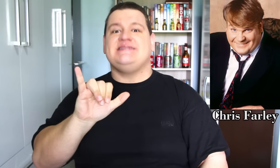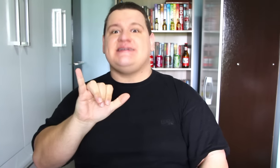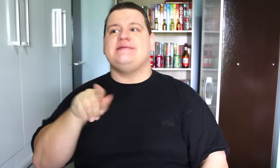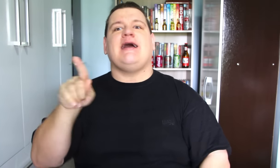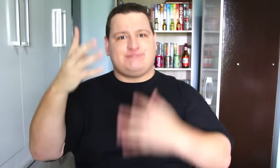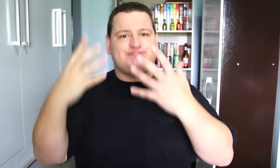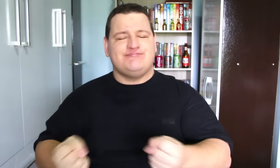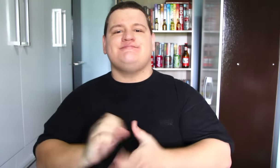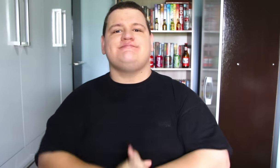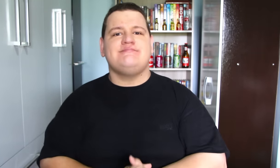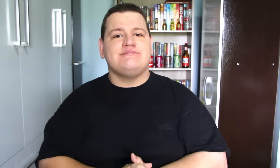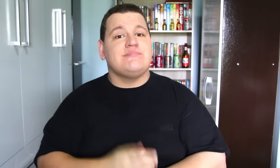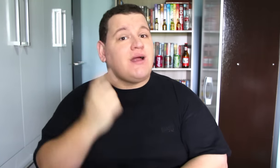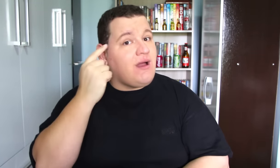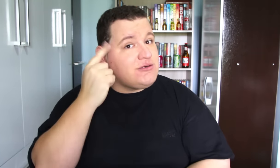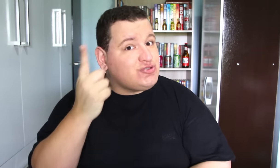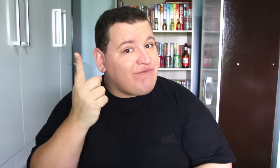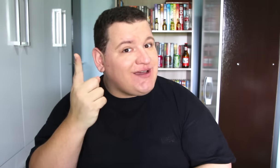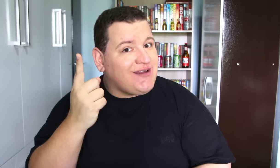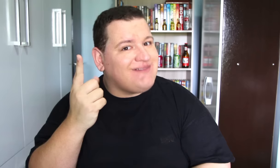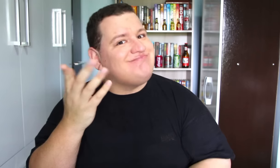Ele aceitou participar. Adivinha?